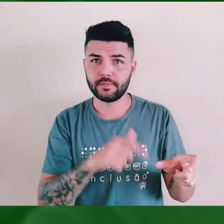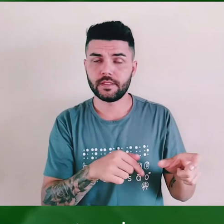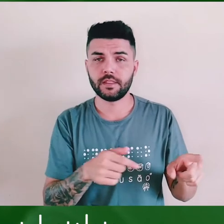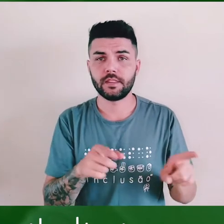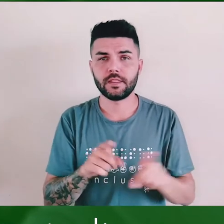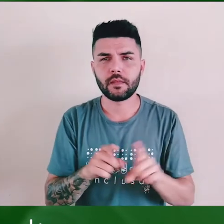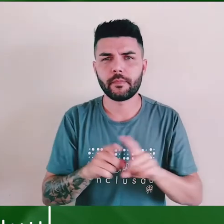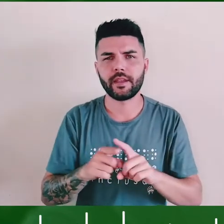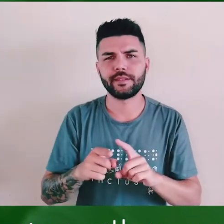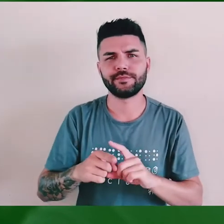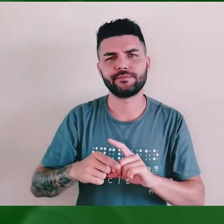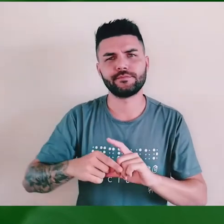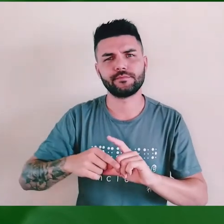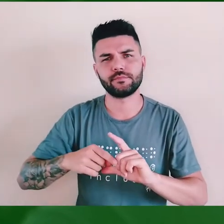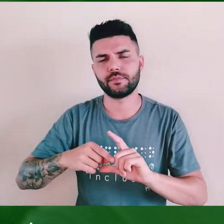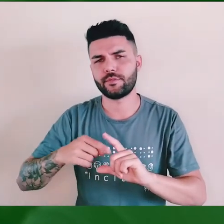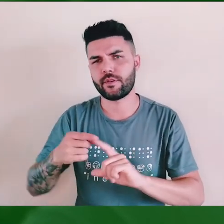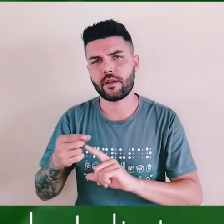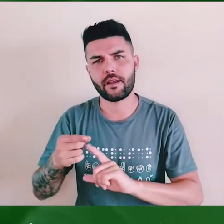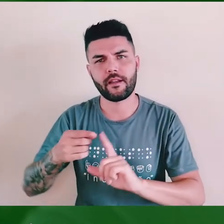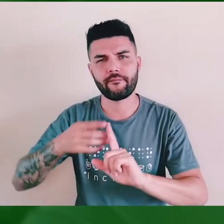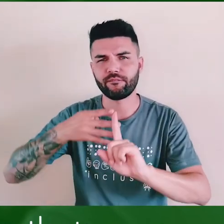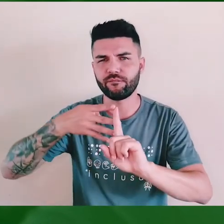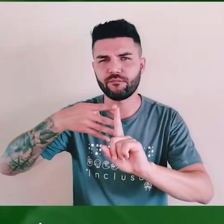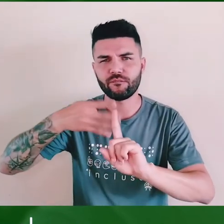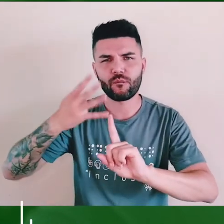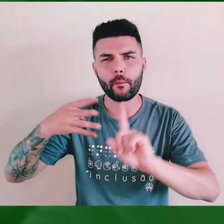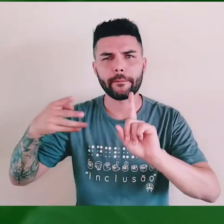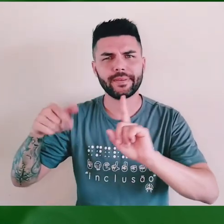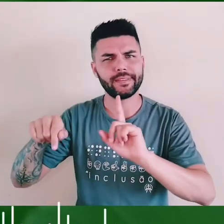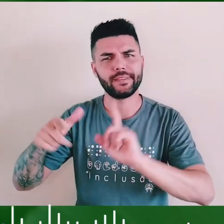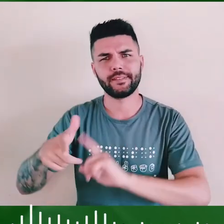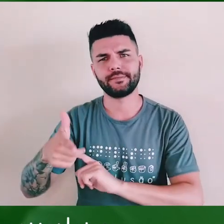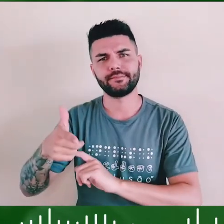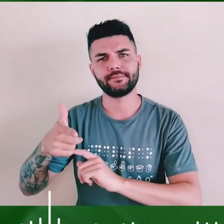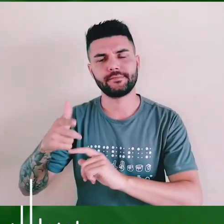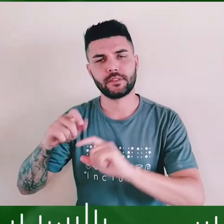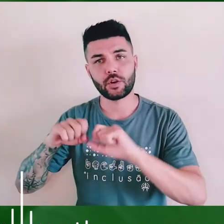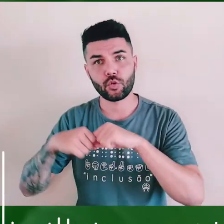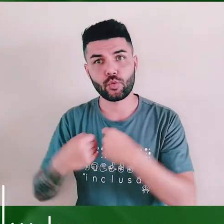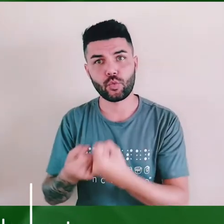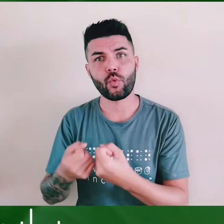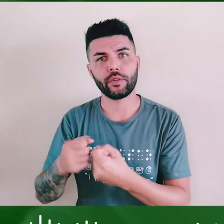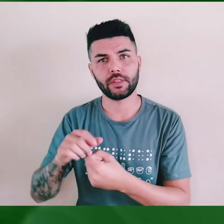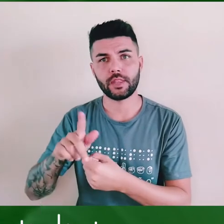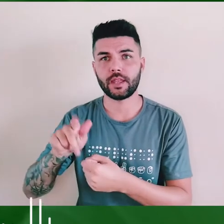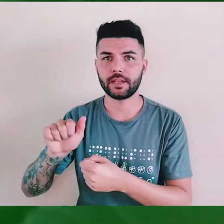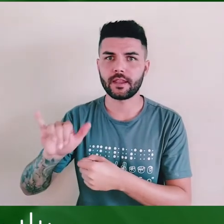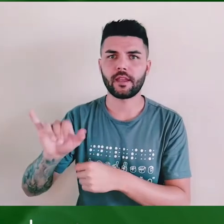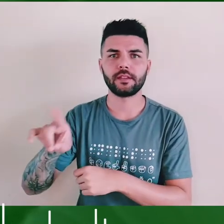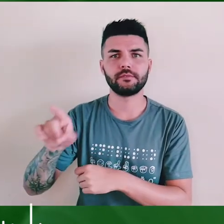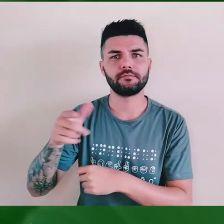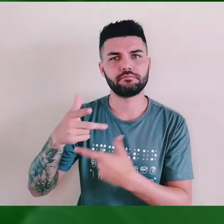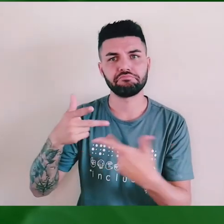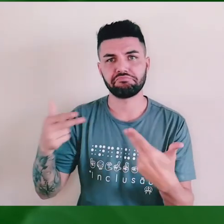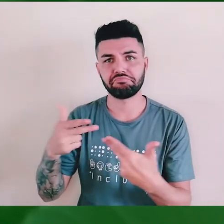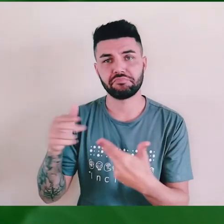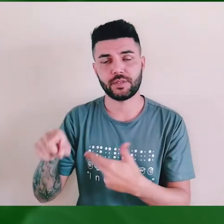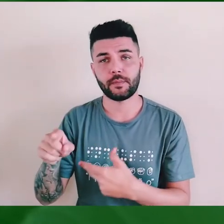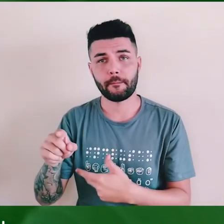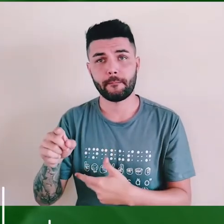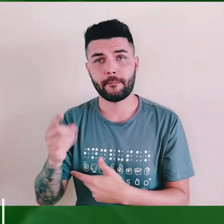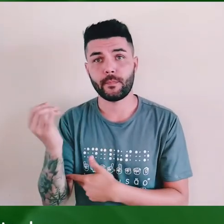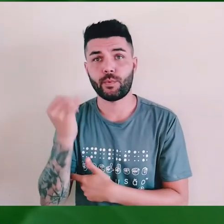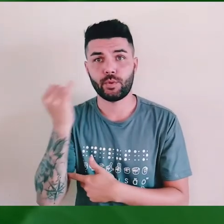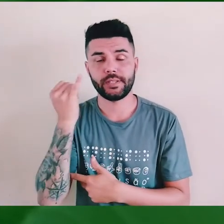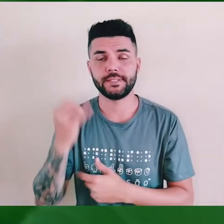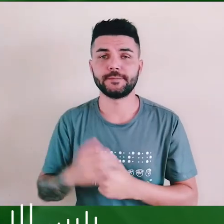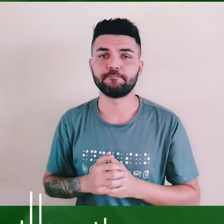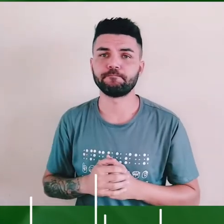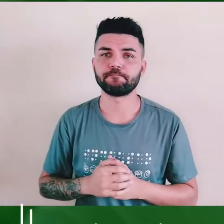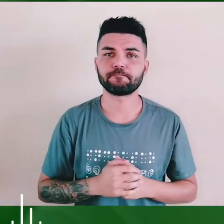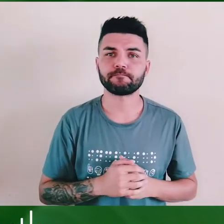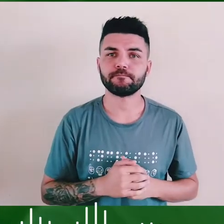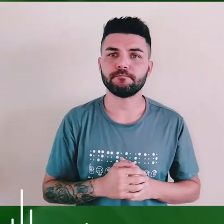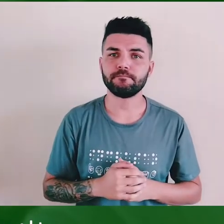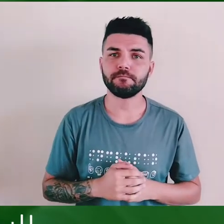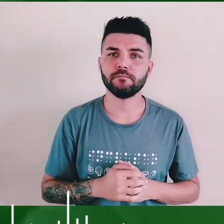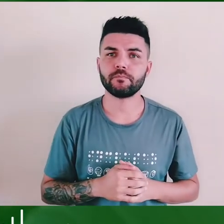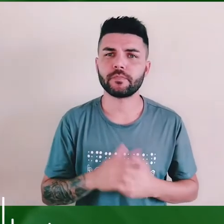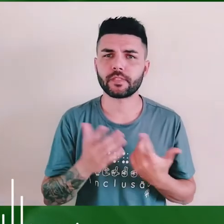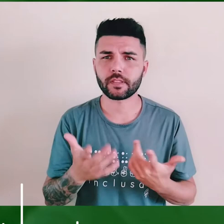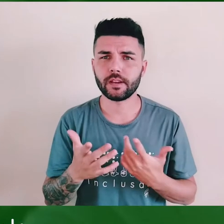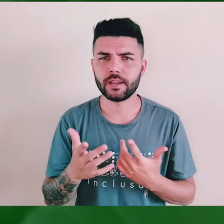a violência contra a mulher, homofobia... mas apesar disso a gente ainda consegue ver